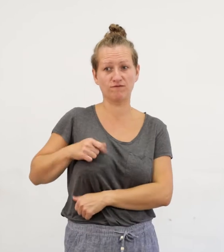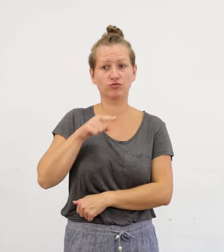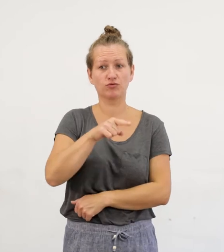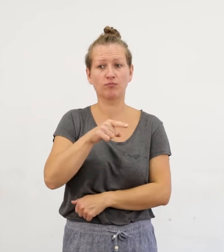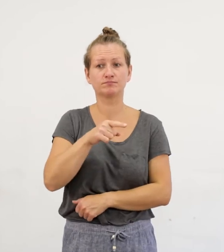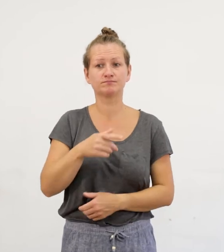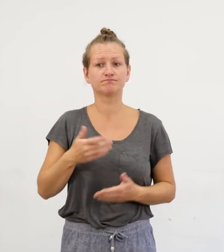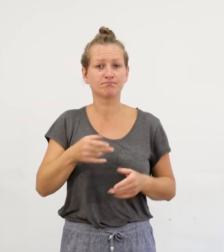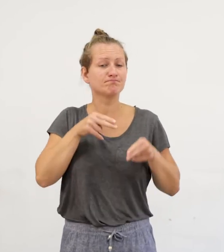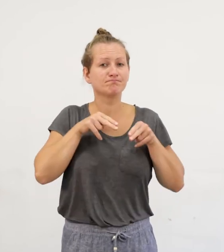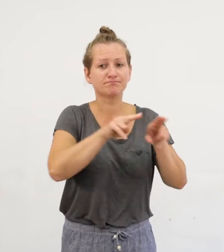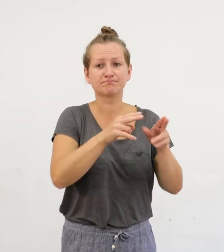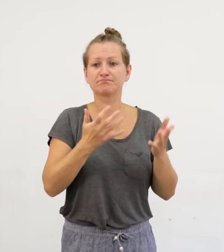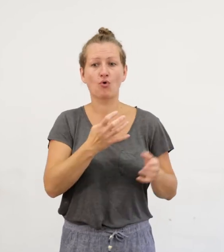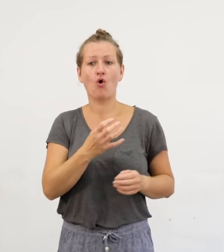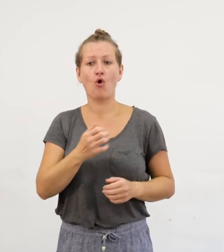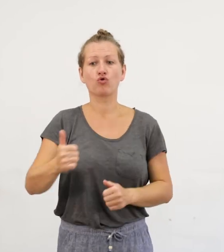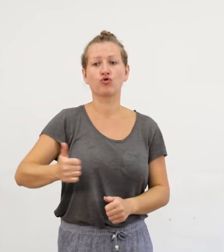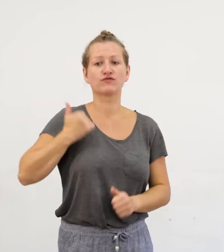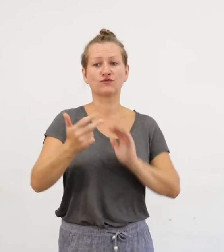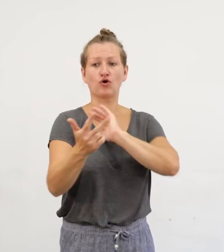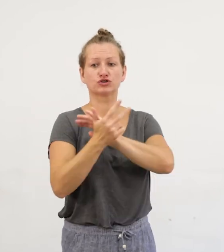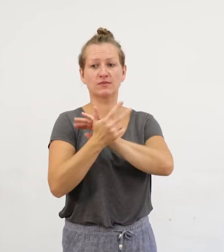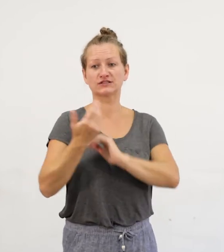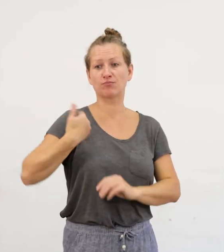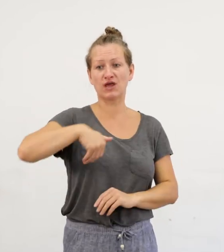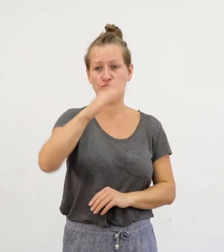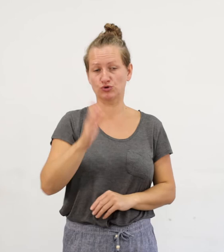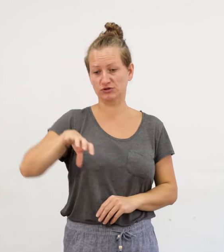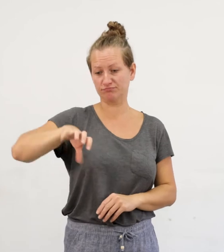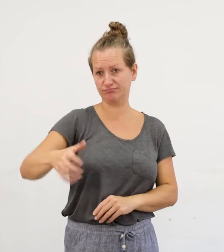Wykonana została z tkaniny bawełnianej w kamuflażu w trójkolorowe plamy.